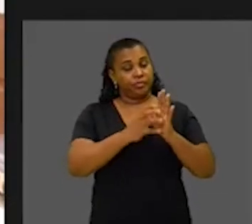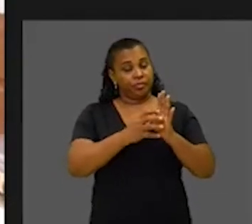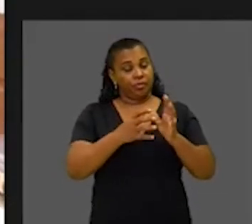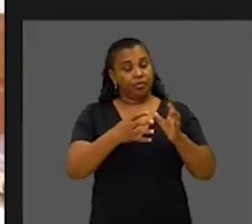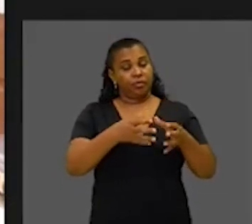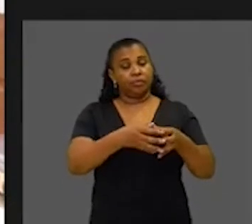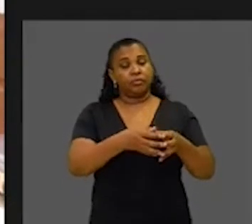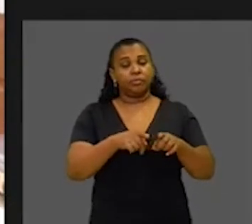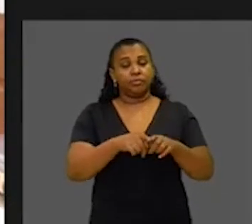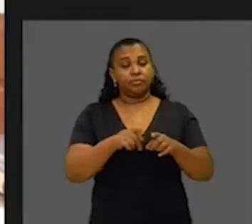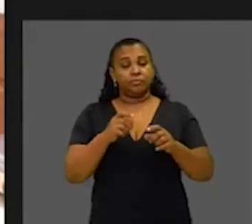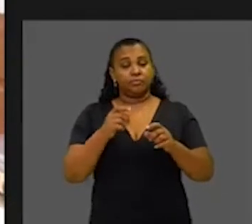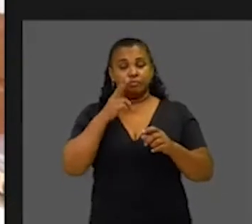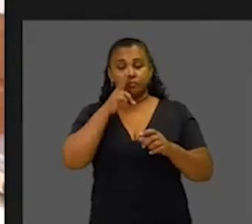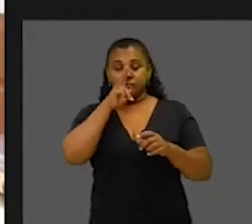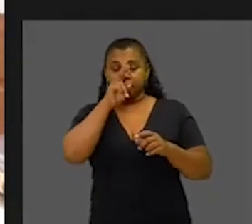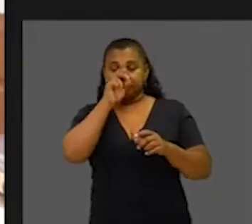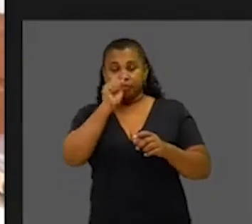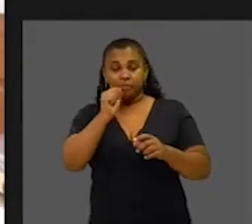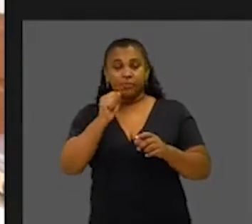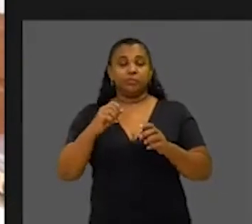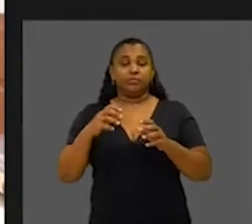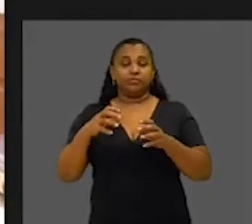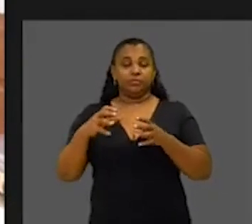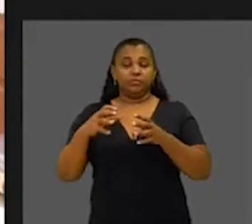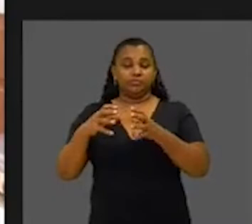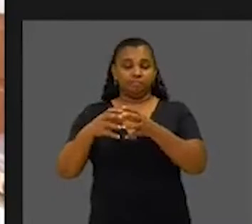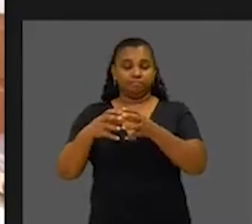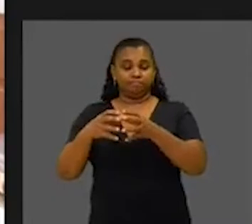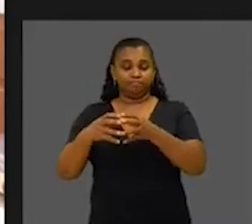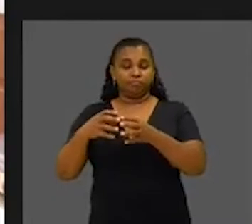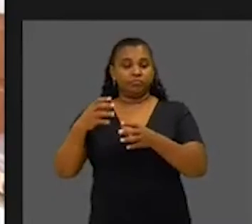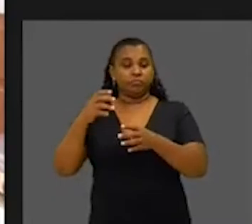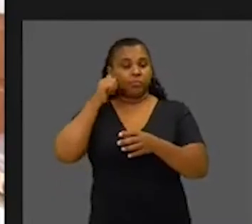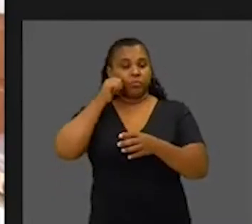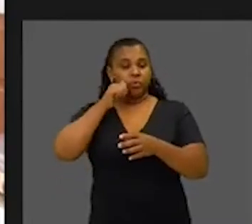vê a sobreposição dessas candidaturas com mulheres na liderança com mulheres negras na